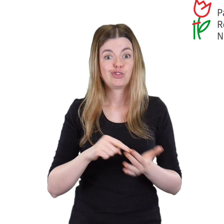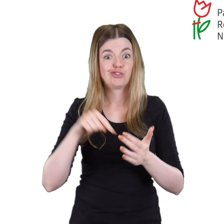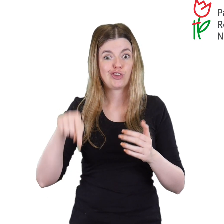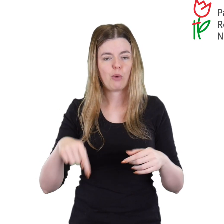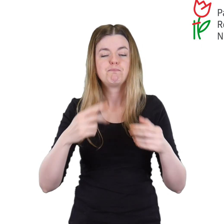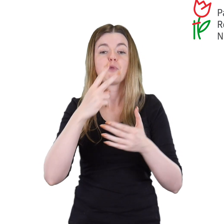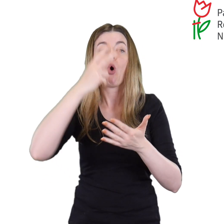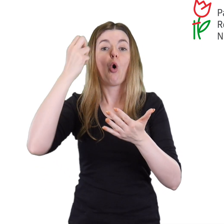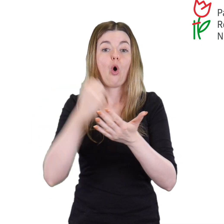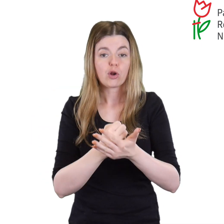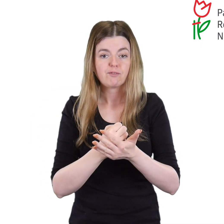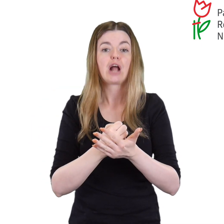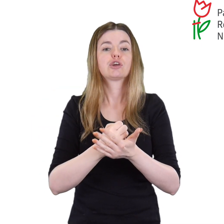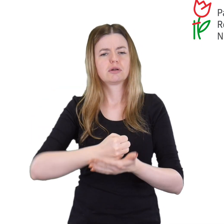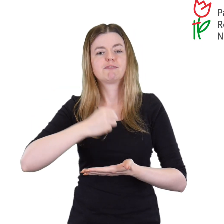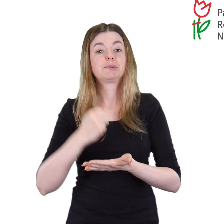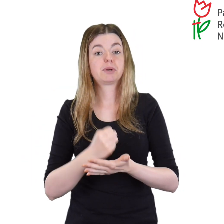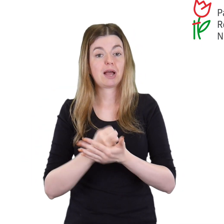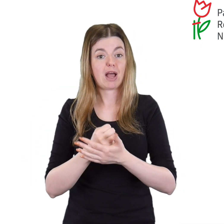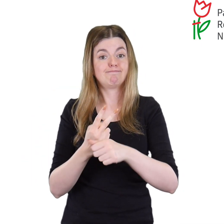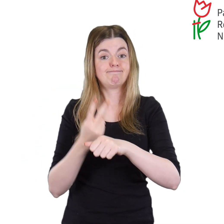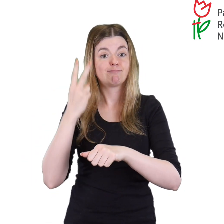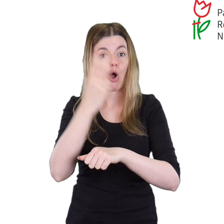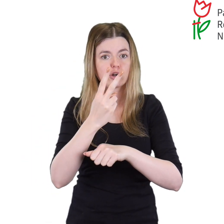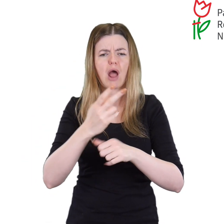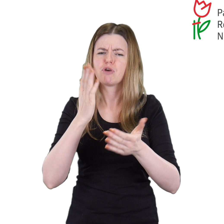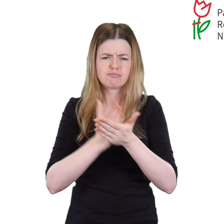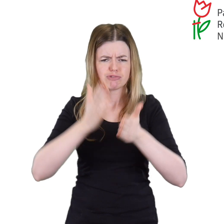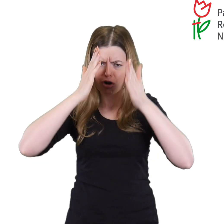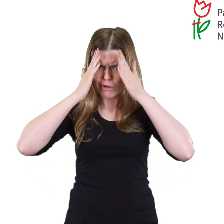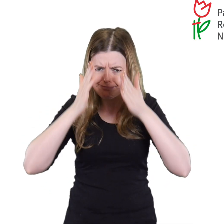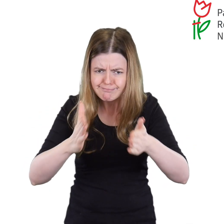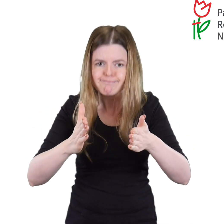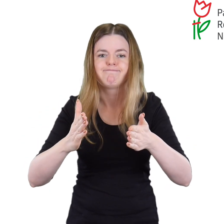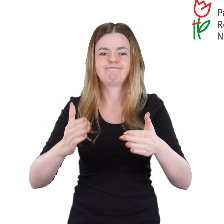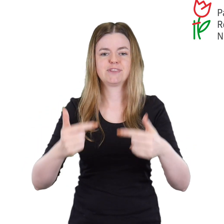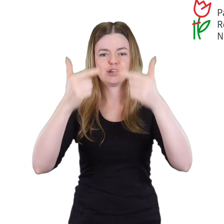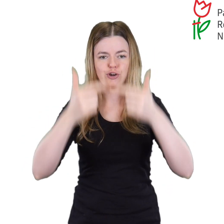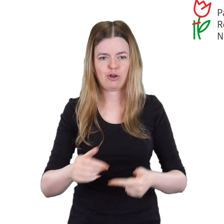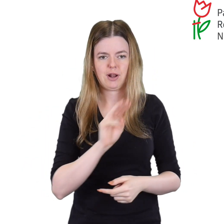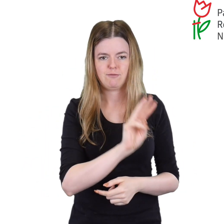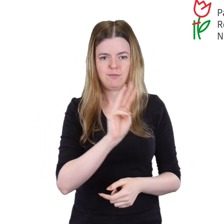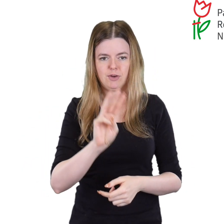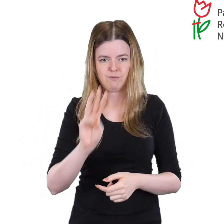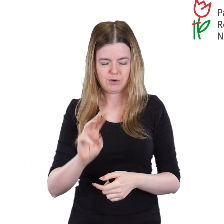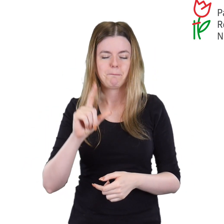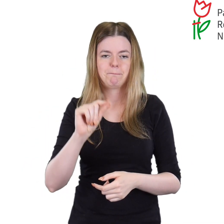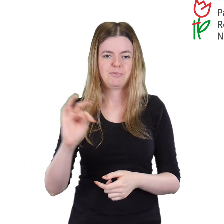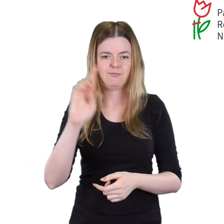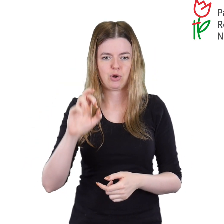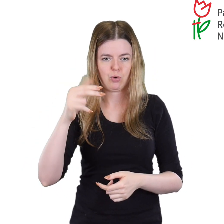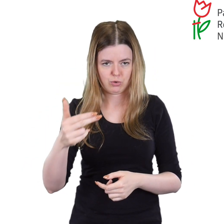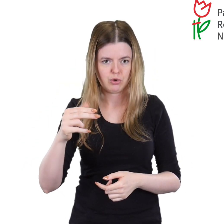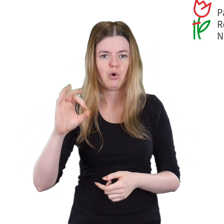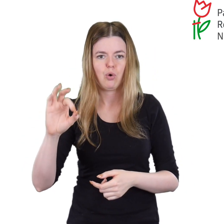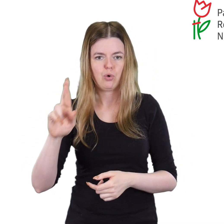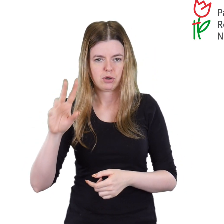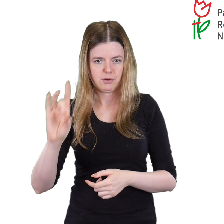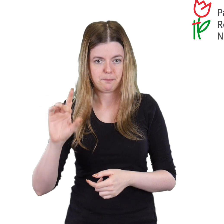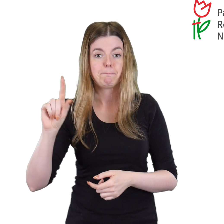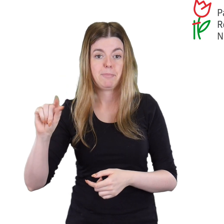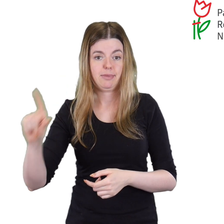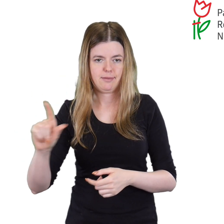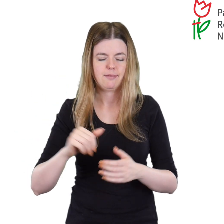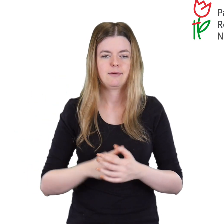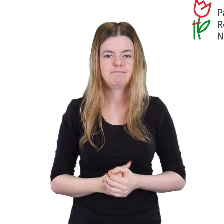Oświadczenie w sprawie dostępności ma zastosowanie do serwisu internetowego pfron.org.pl